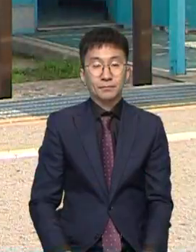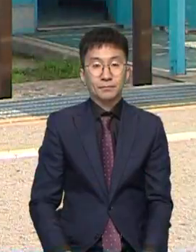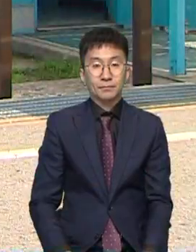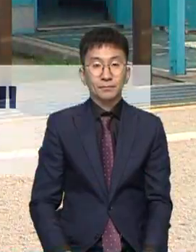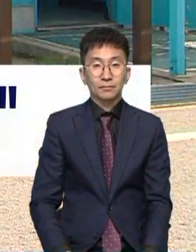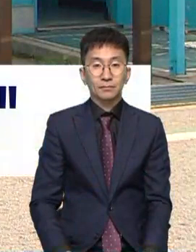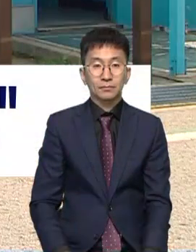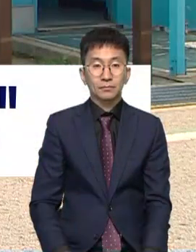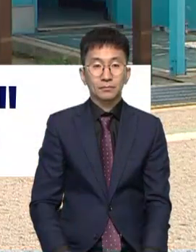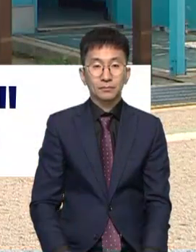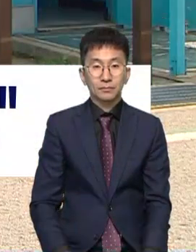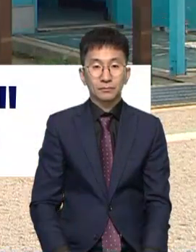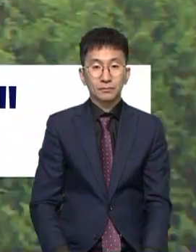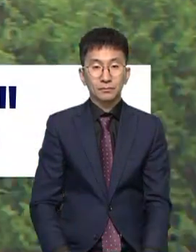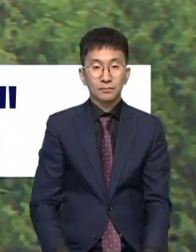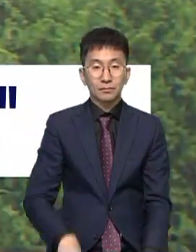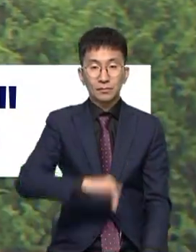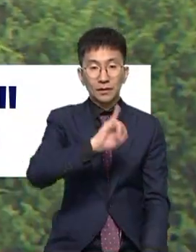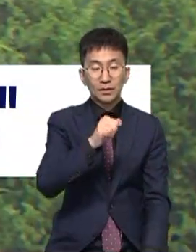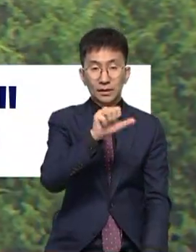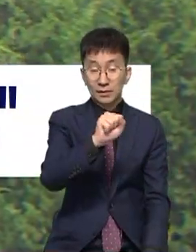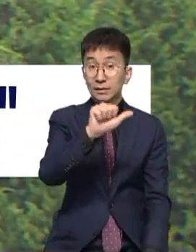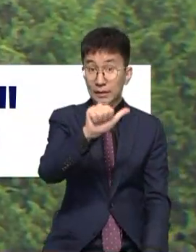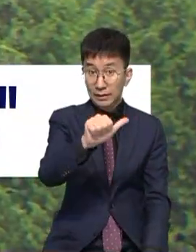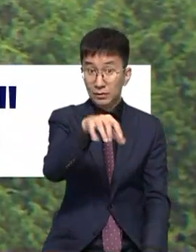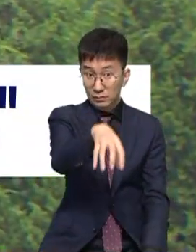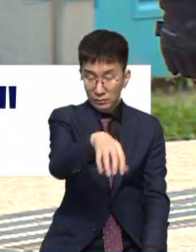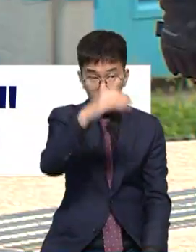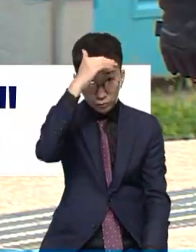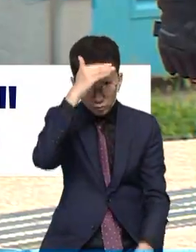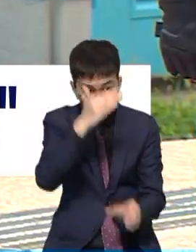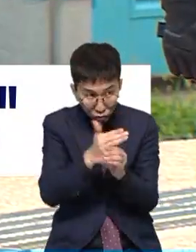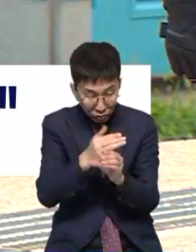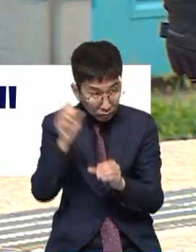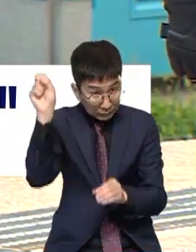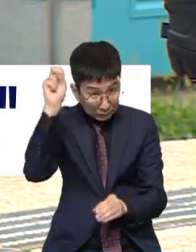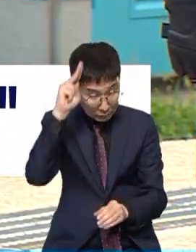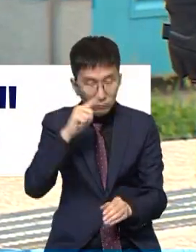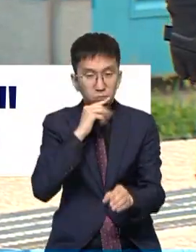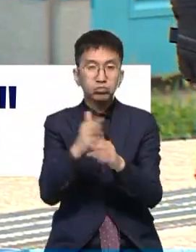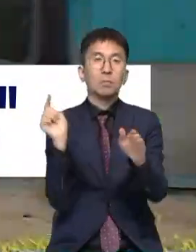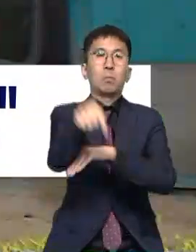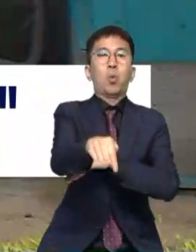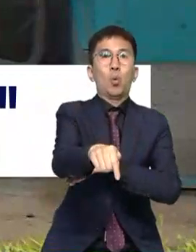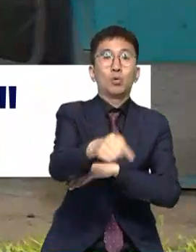(특파원) 판문점 공동경비구역 JSA를 견학하다 돌연 월북한 미군 병사는 23살